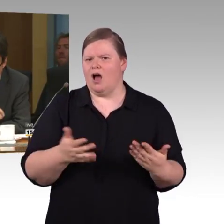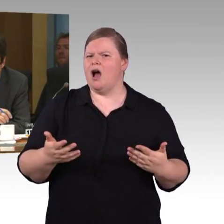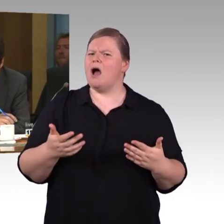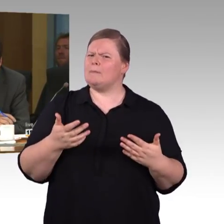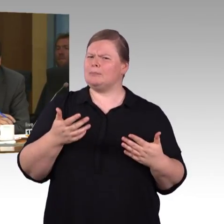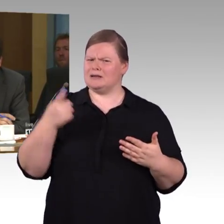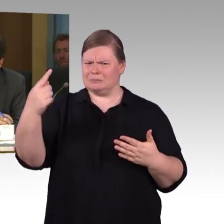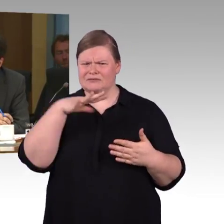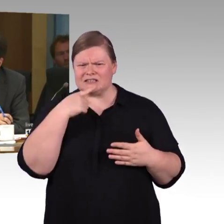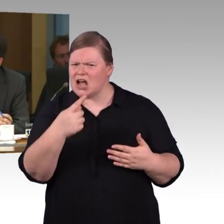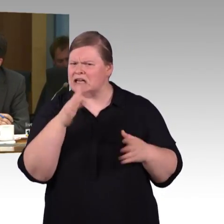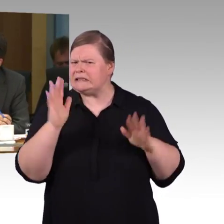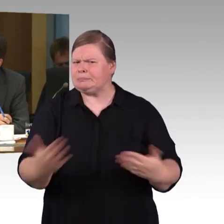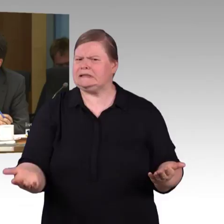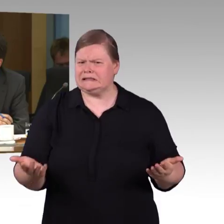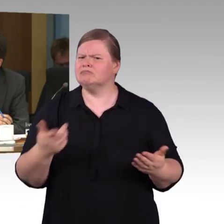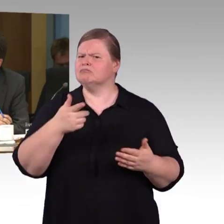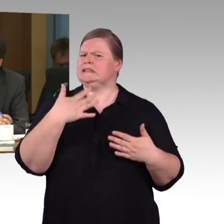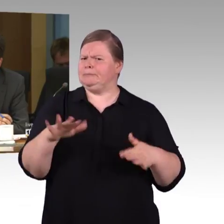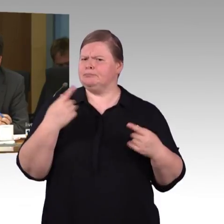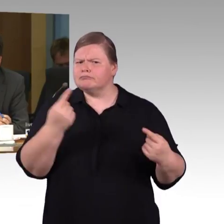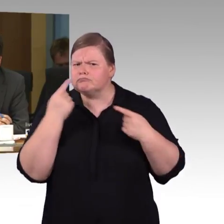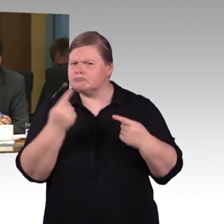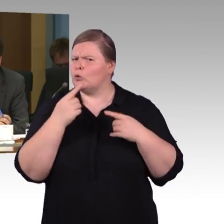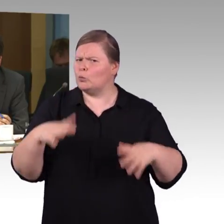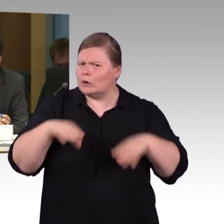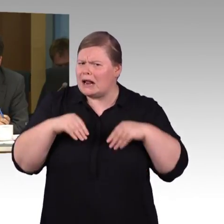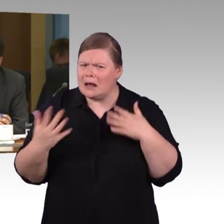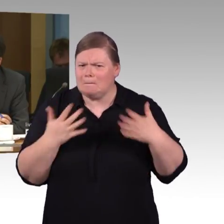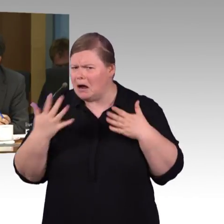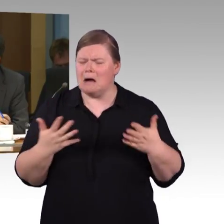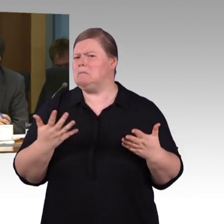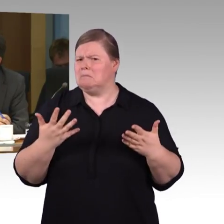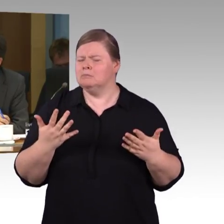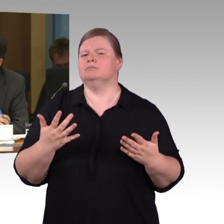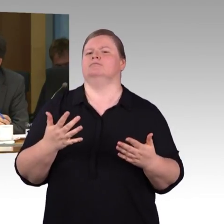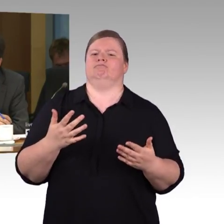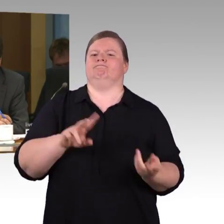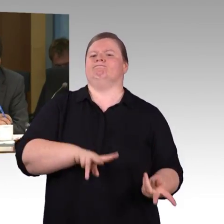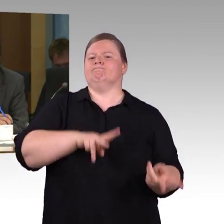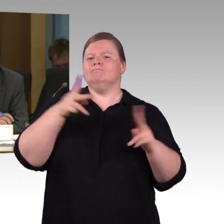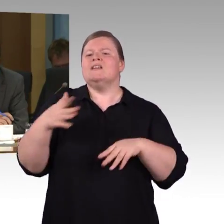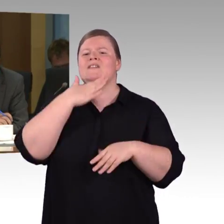dass die stufenfrei sind. Da würde mich interessieren: Heißt stufenfrei tatsächlich auch stufenfrei?